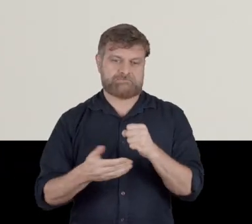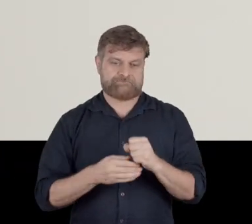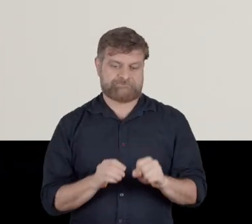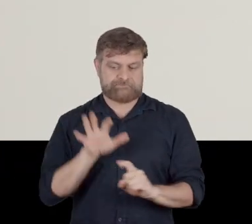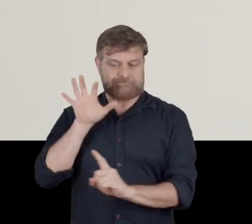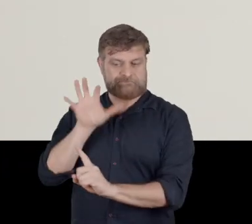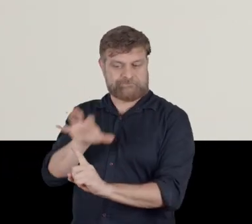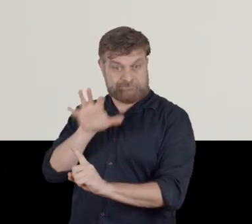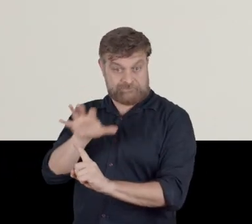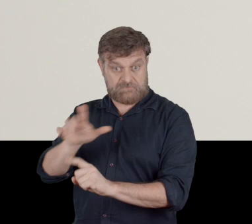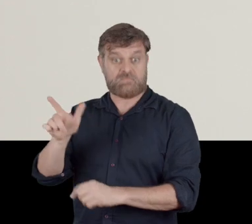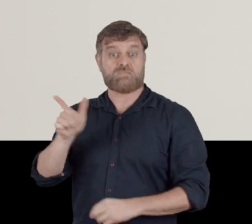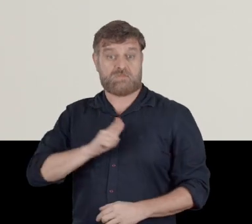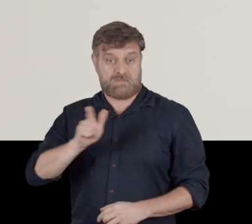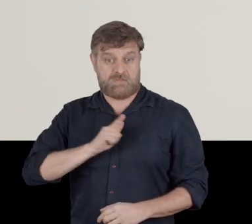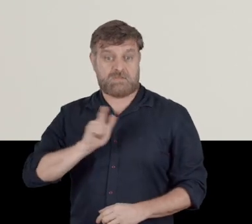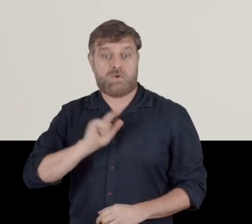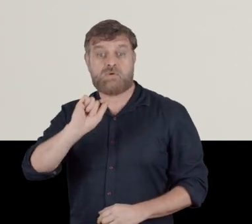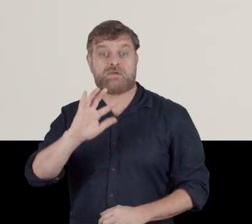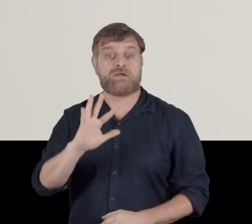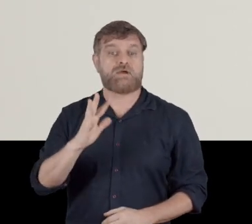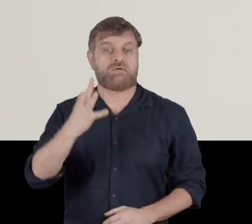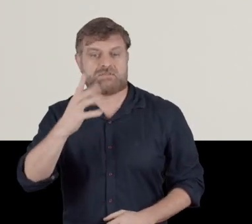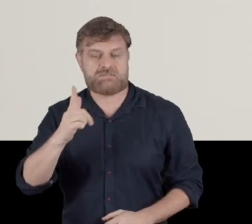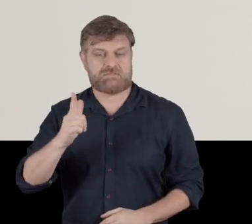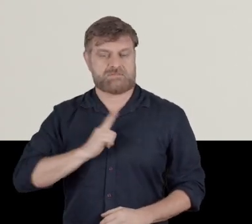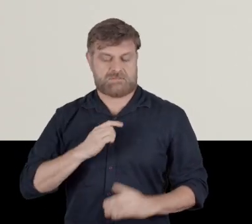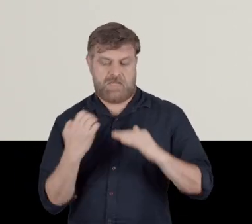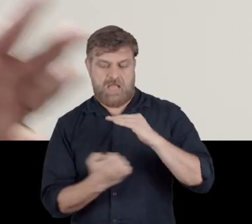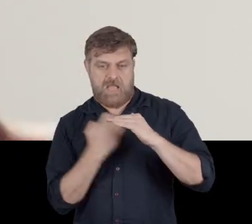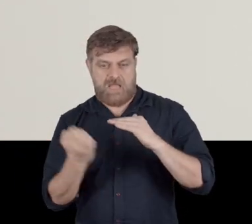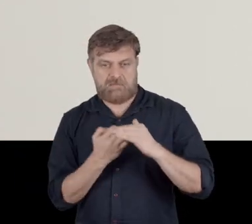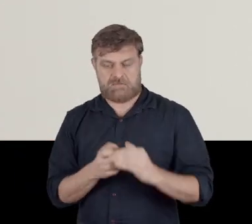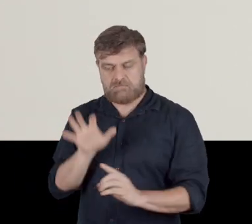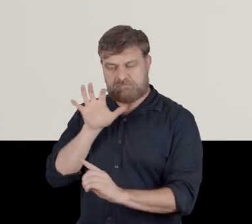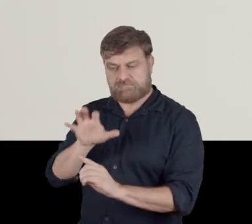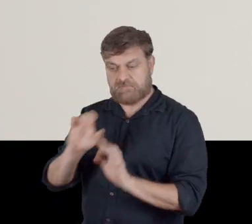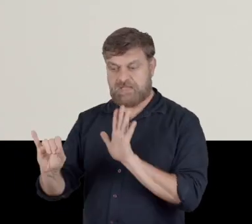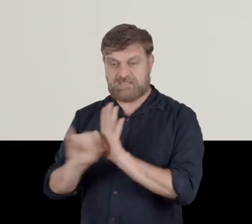ela era standardizada e ela tinha um, ela que empurrava as identidades